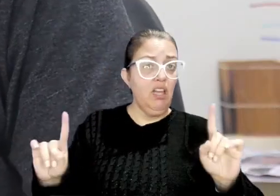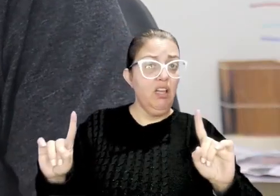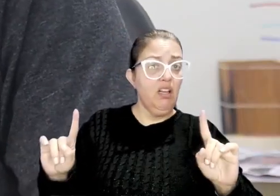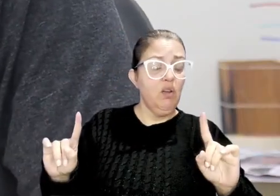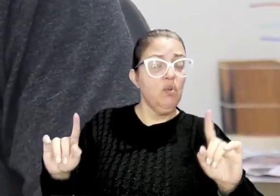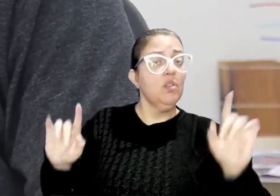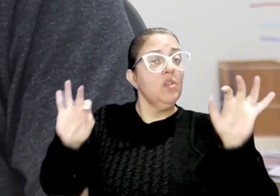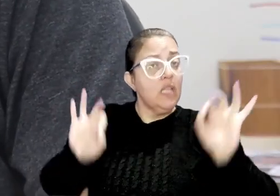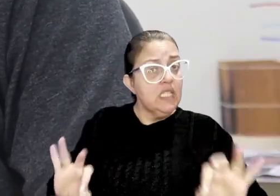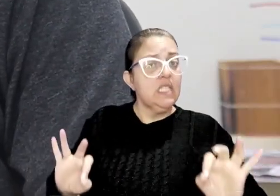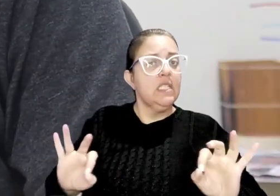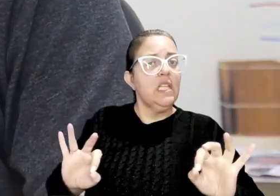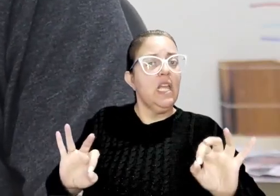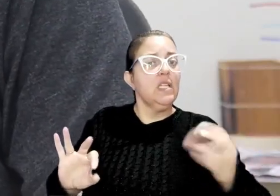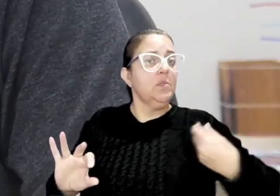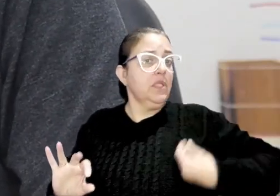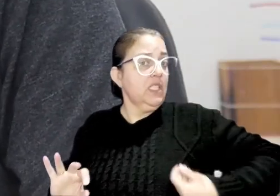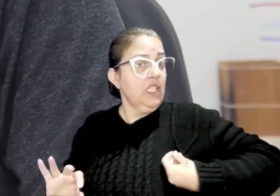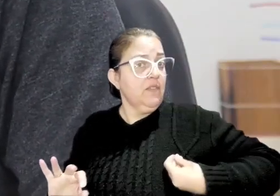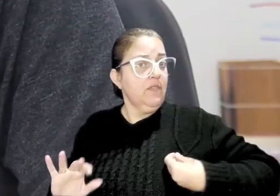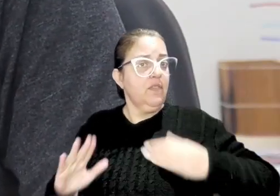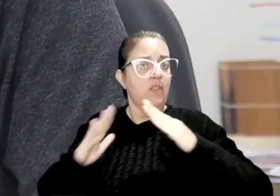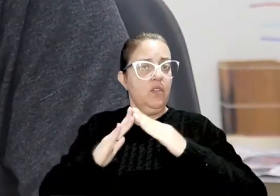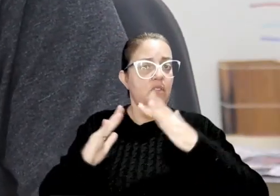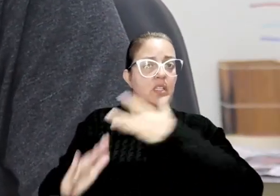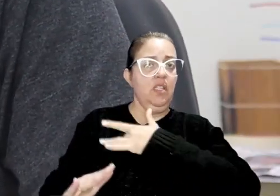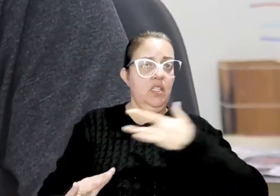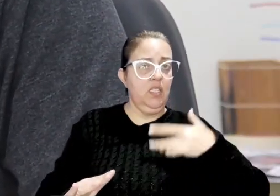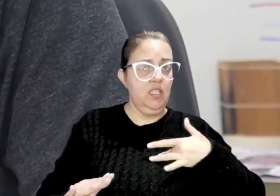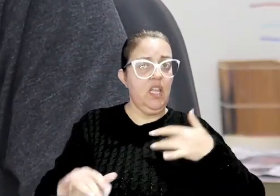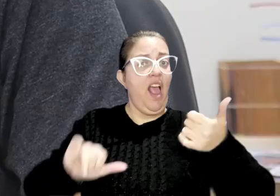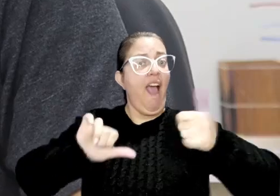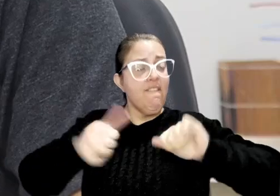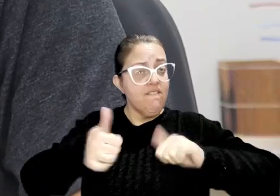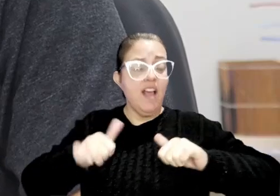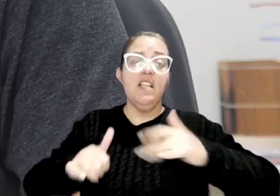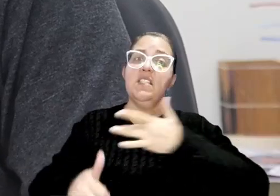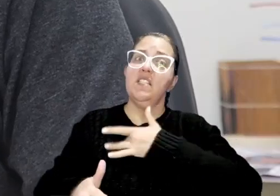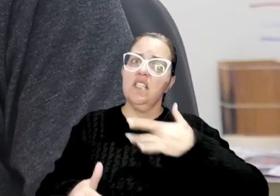muito precária é muito mal feita propositalmente para que isso não apareça para que esse componente